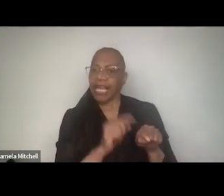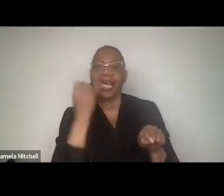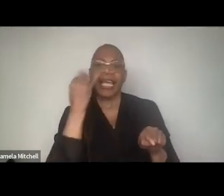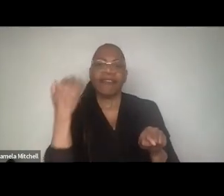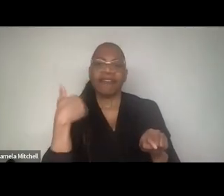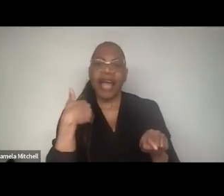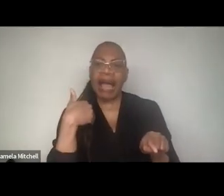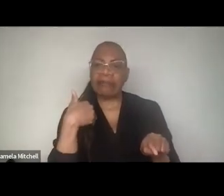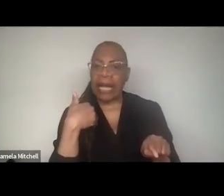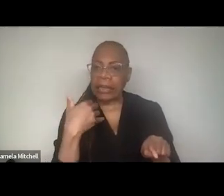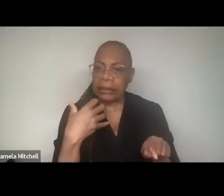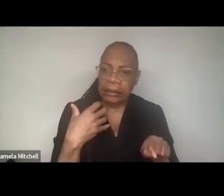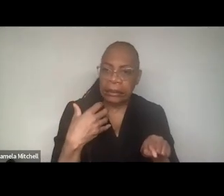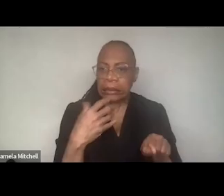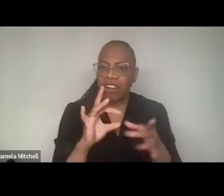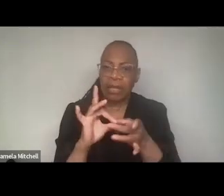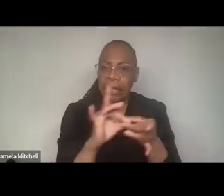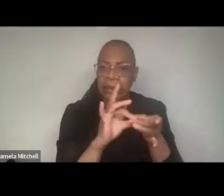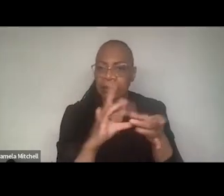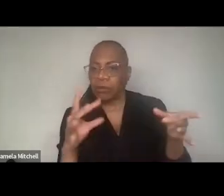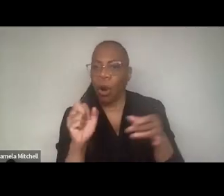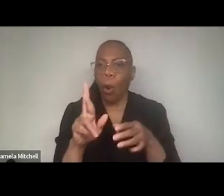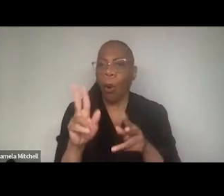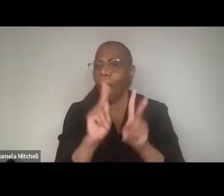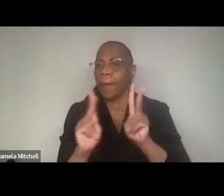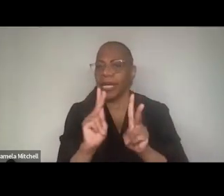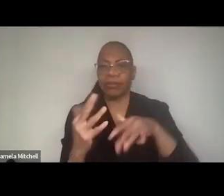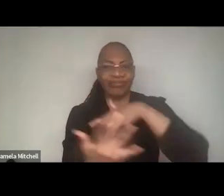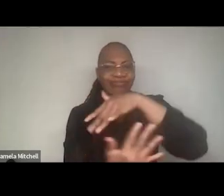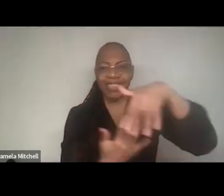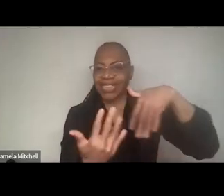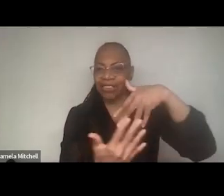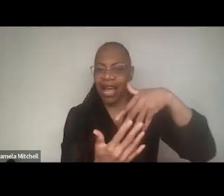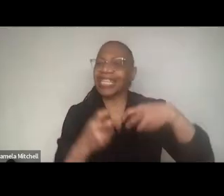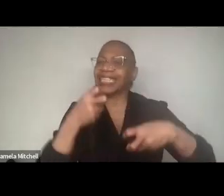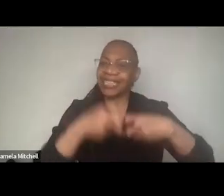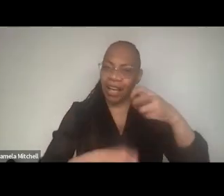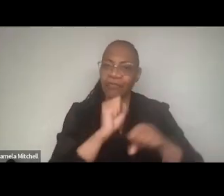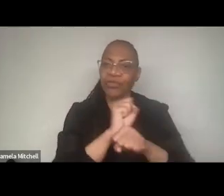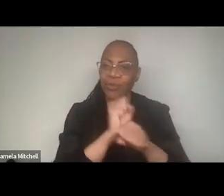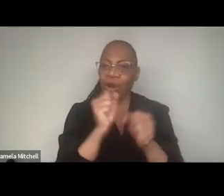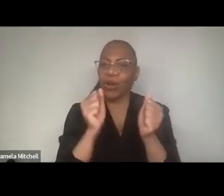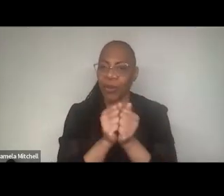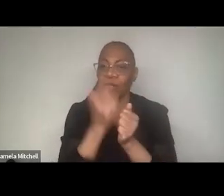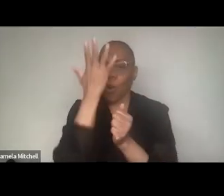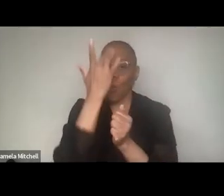han perdido relaciones, no interactúan, bueno, es bastante difícil trabajar con supervisores porque ambos grupos son las personas